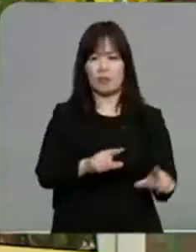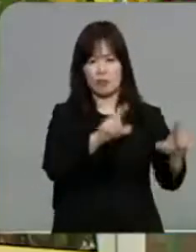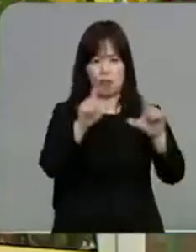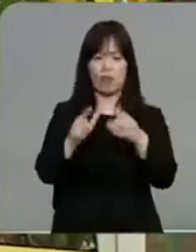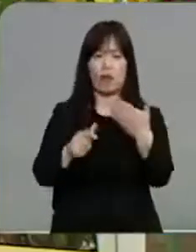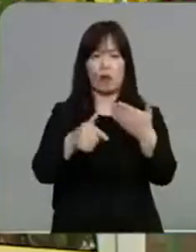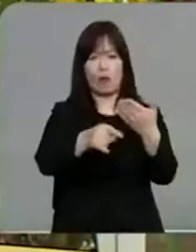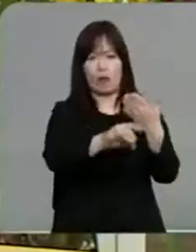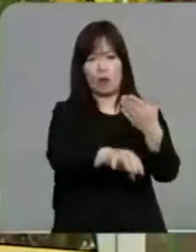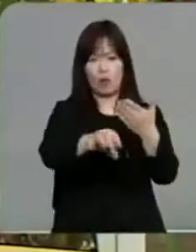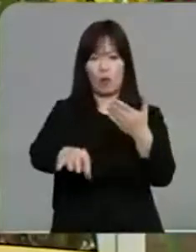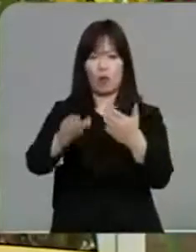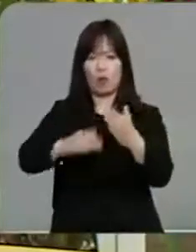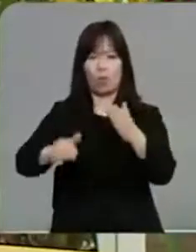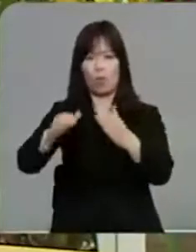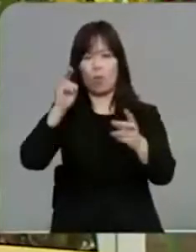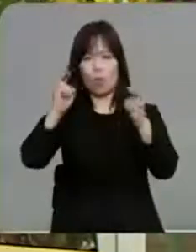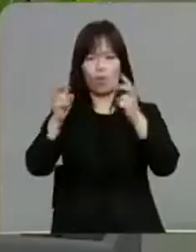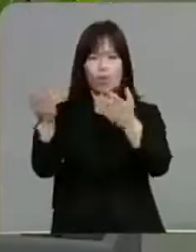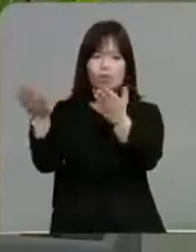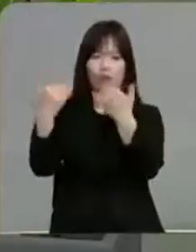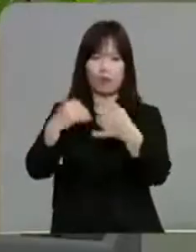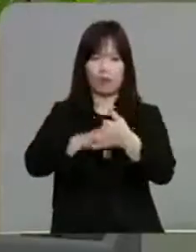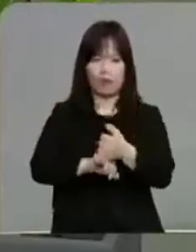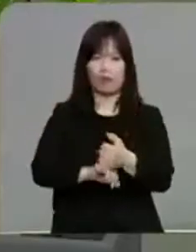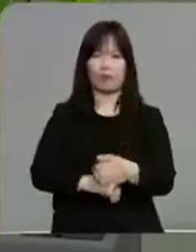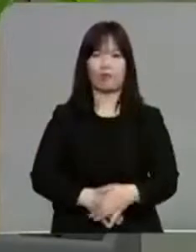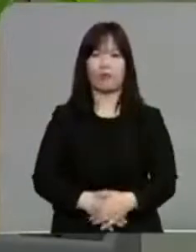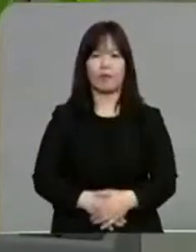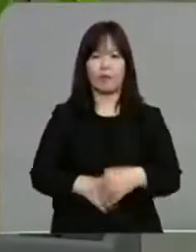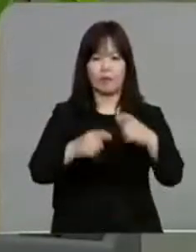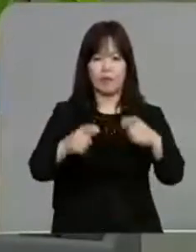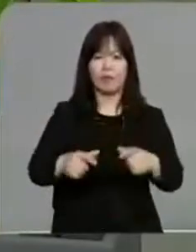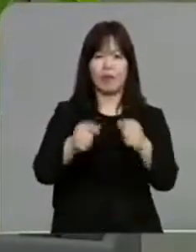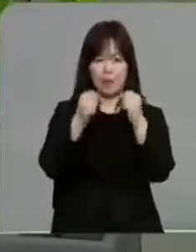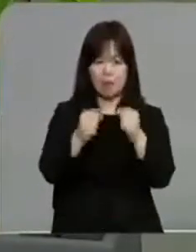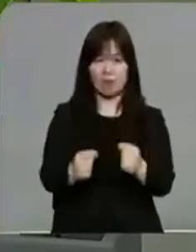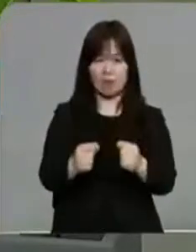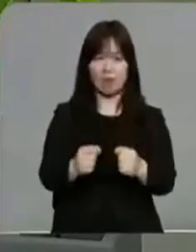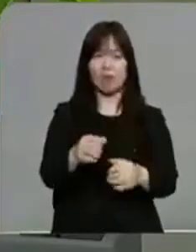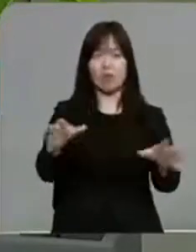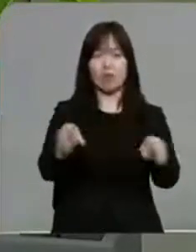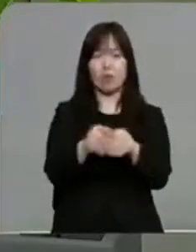공공기관 유치도 약속했습니다. 국영석/전 전북도의원/민주당 : 지역에 위치하고 있는 종합대학의 유휴